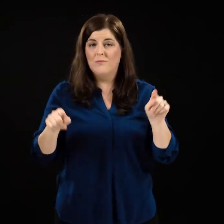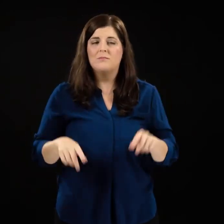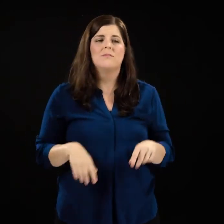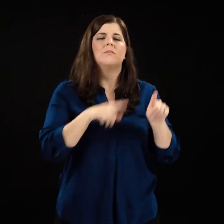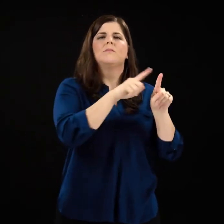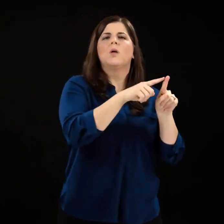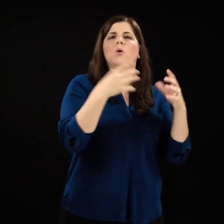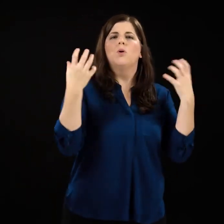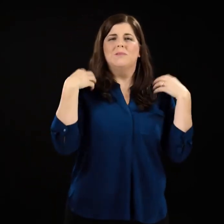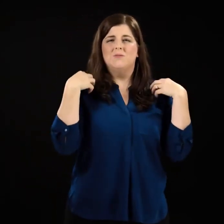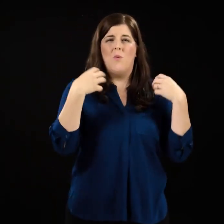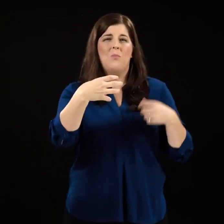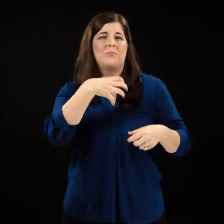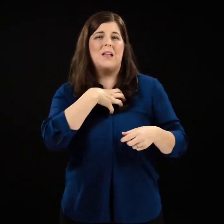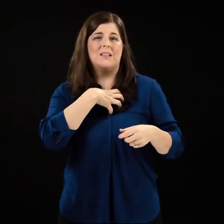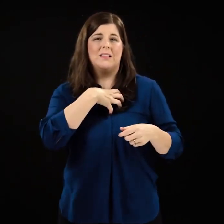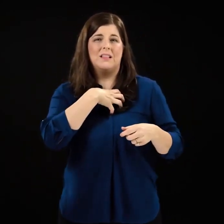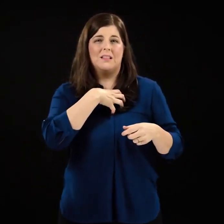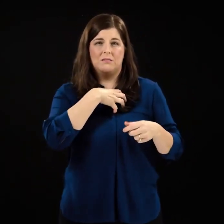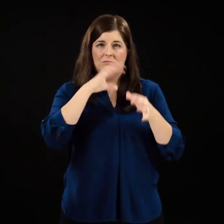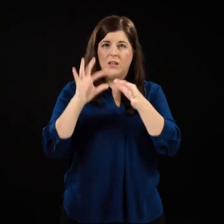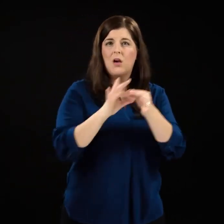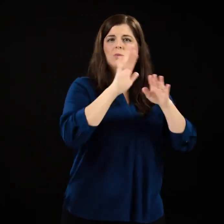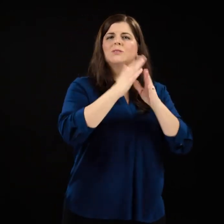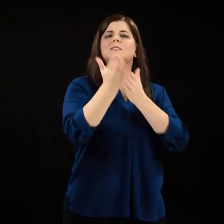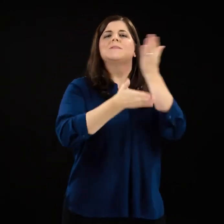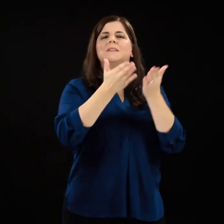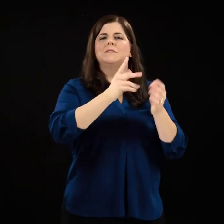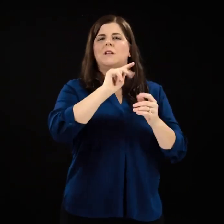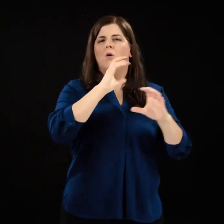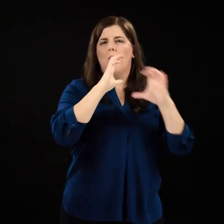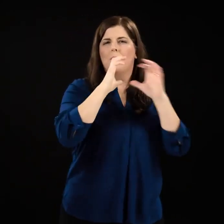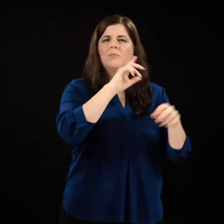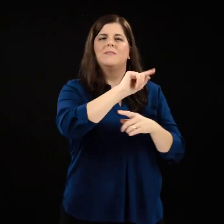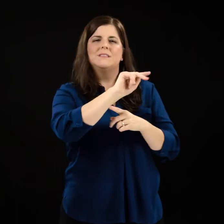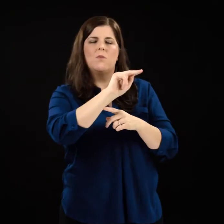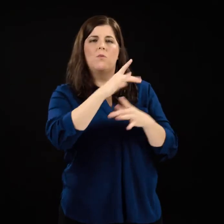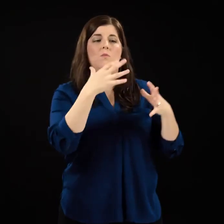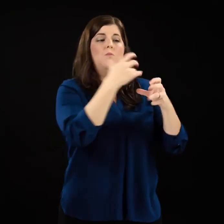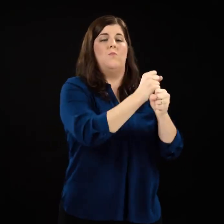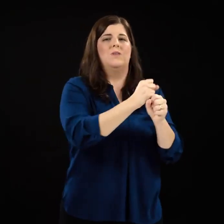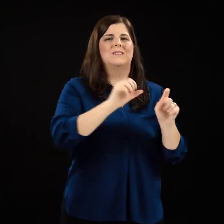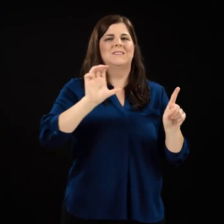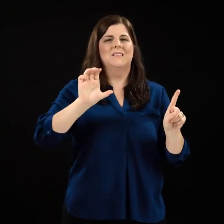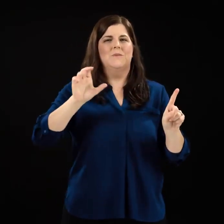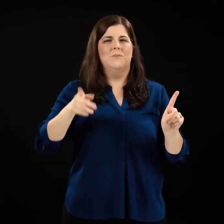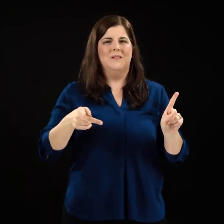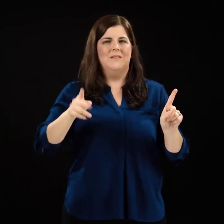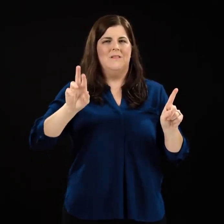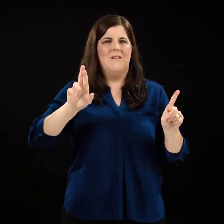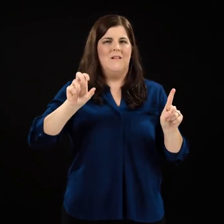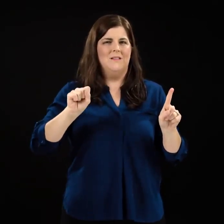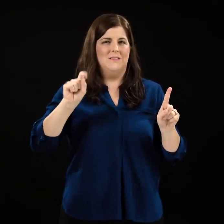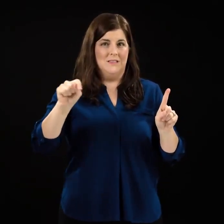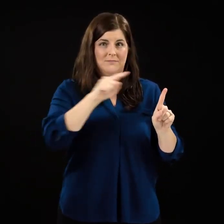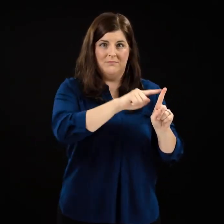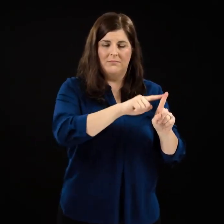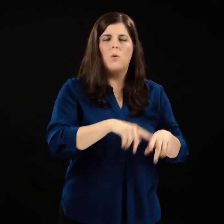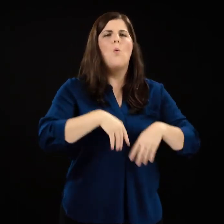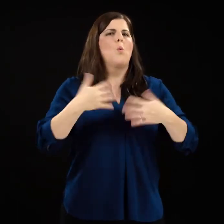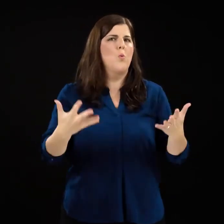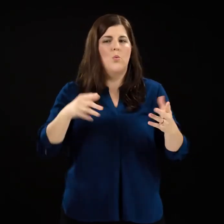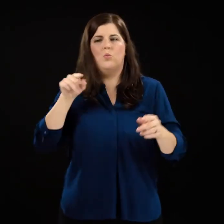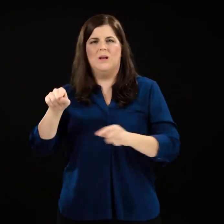Courrier : C.P. 56067, Minto Place RO, Ottawa (Ontario) K1R 7Z1